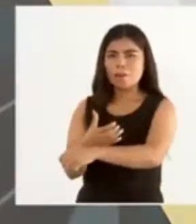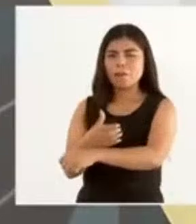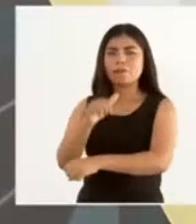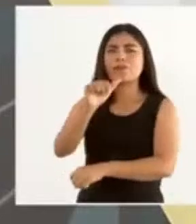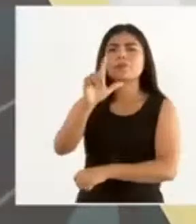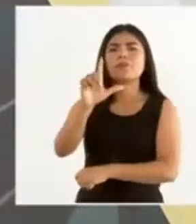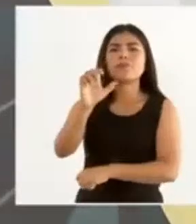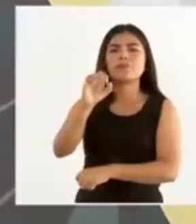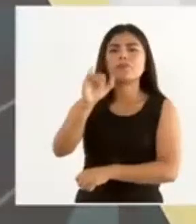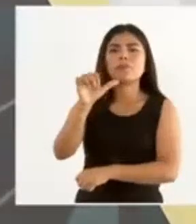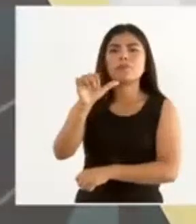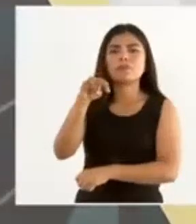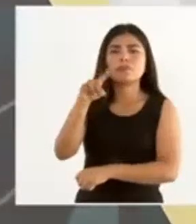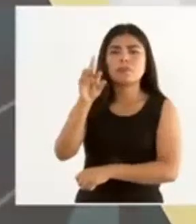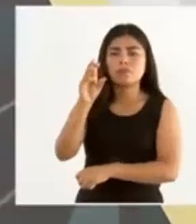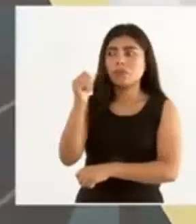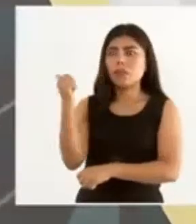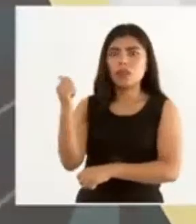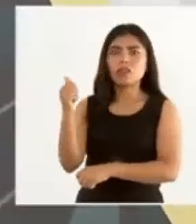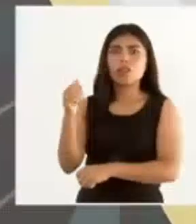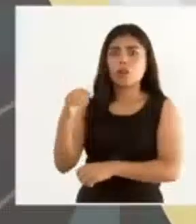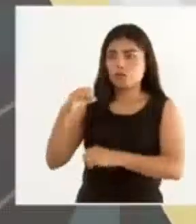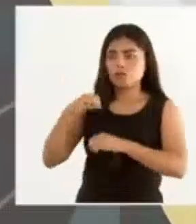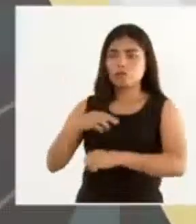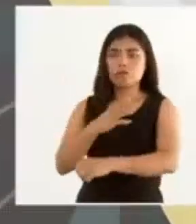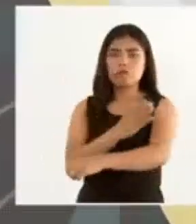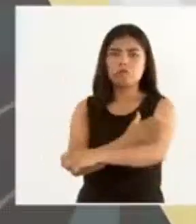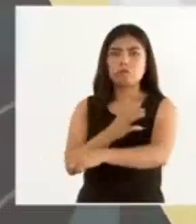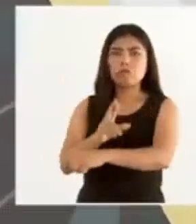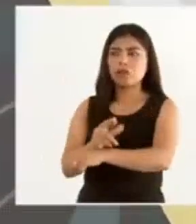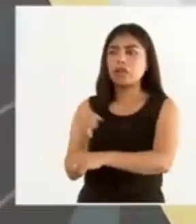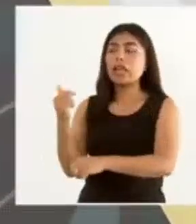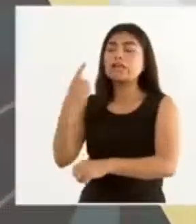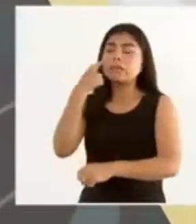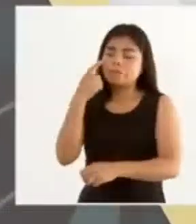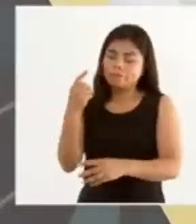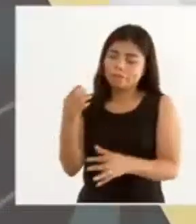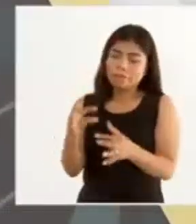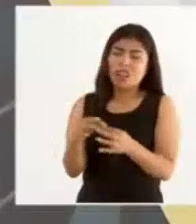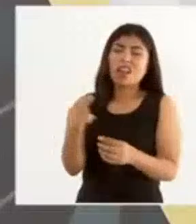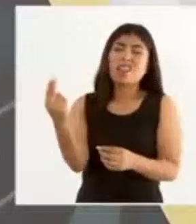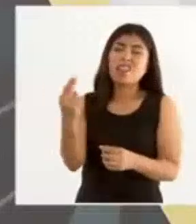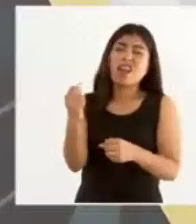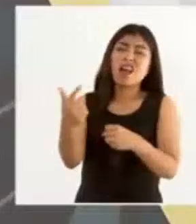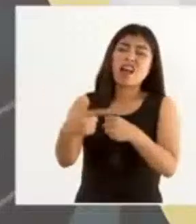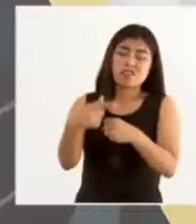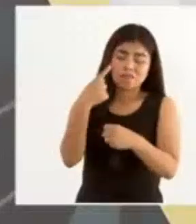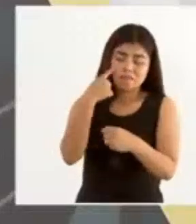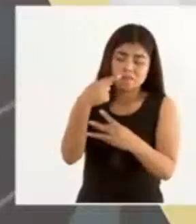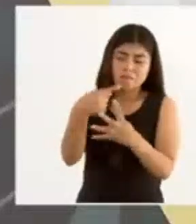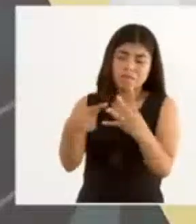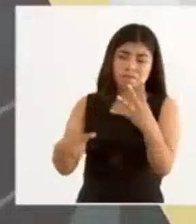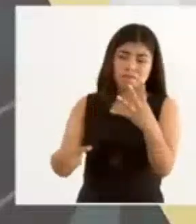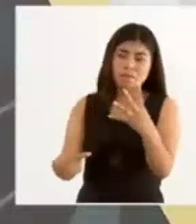director del IMS Bienestar, nos dice qué es lo que hace falta, cuáles son los objetivos. Todos